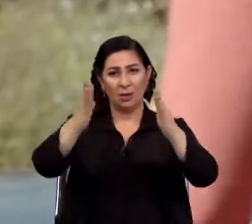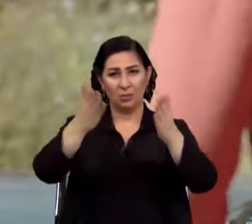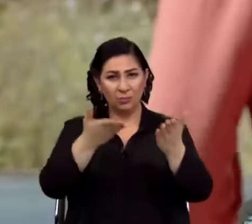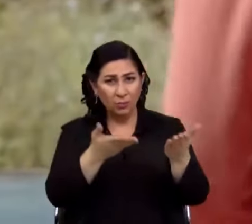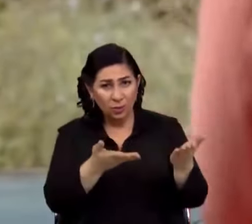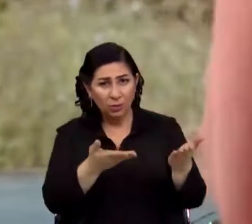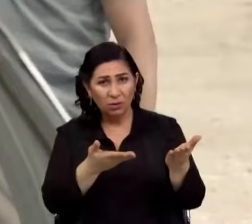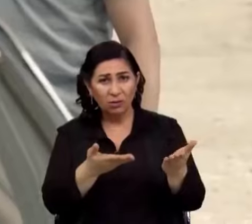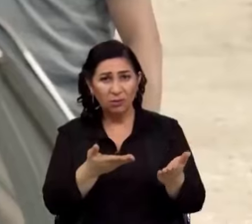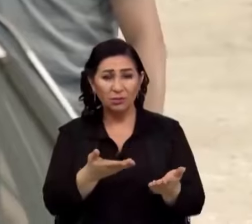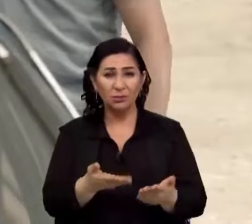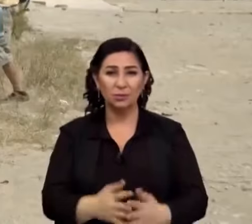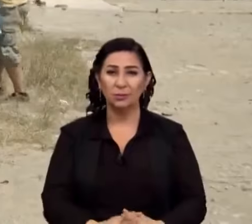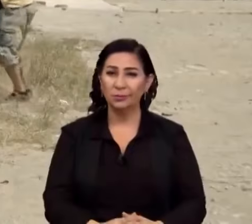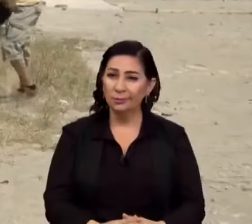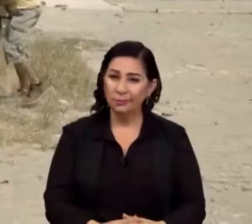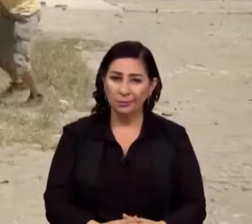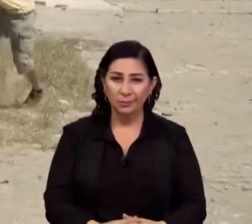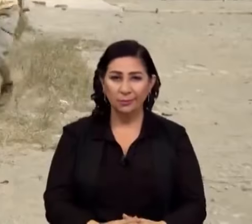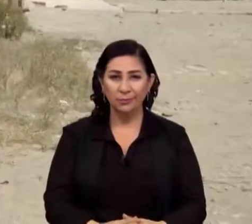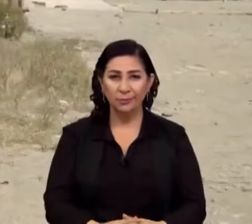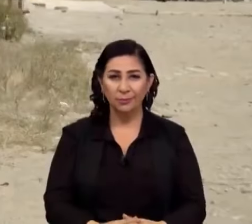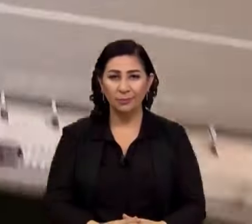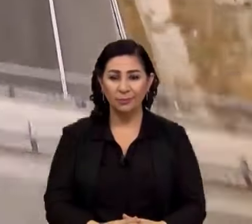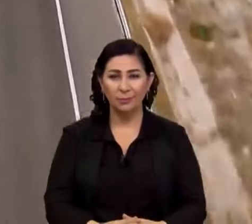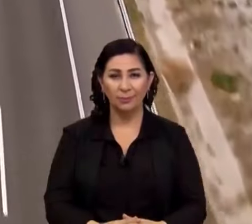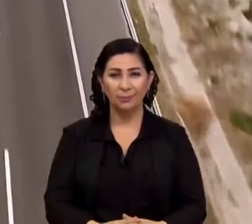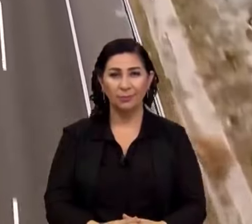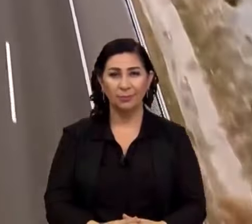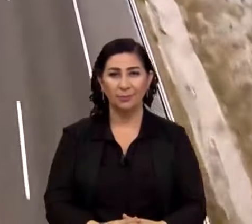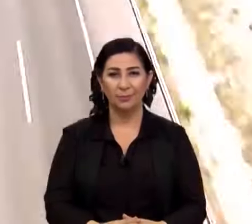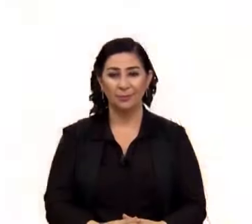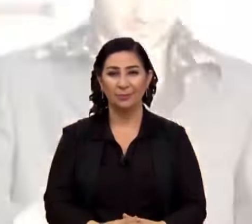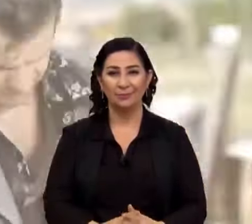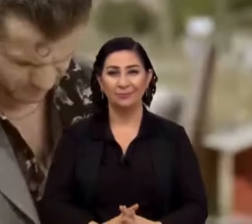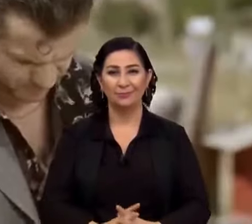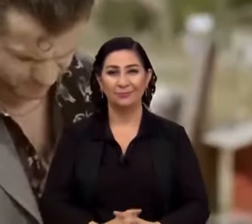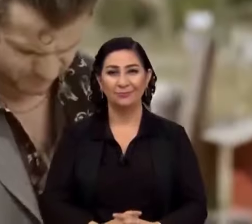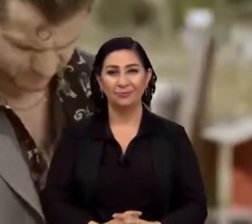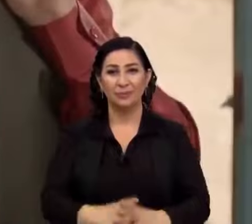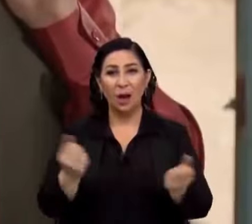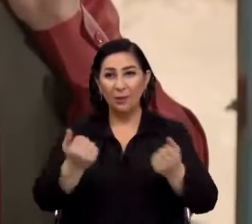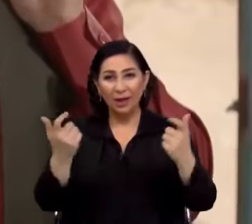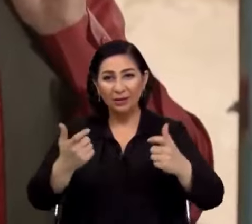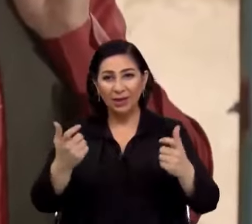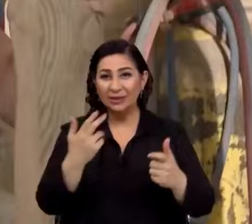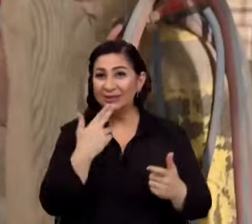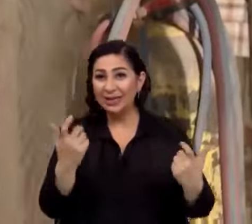[Müzik] mu Araba nerede kız nerede kir aldım